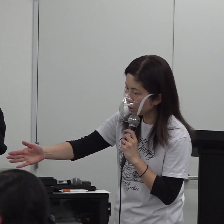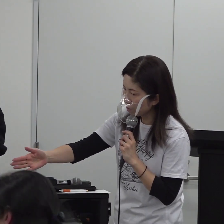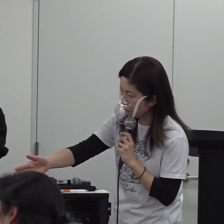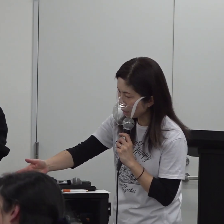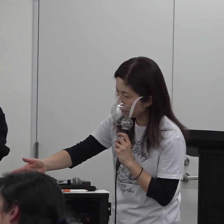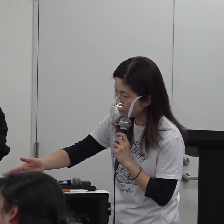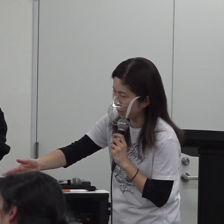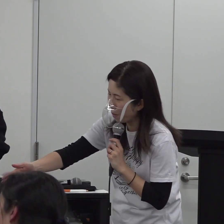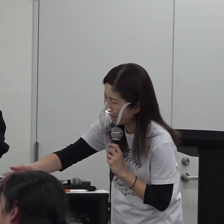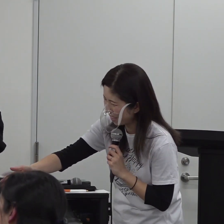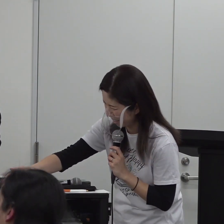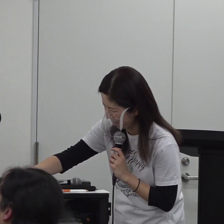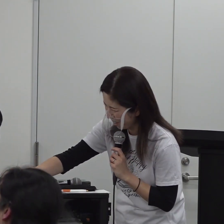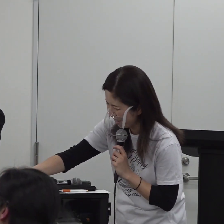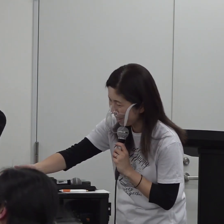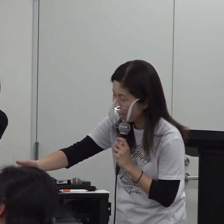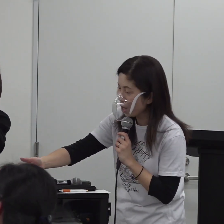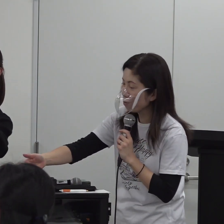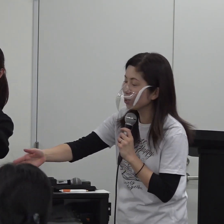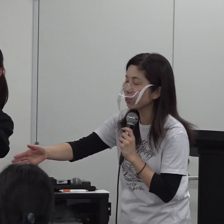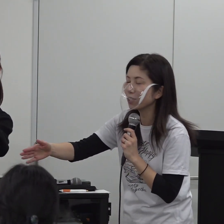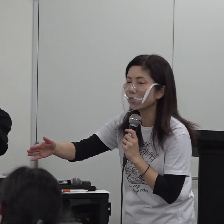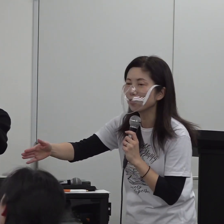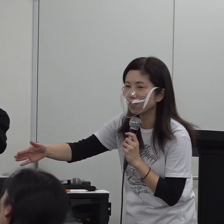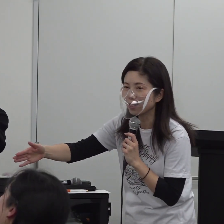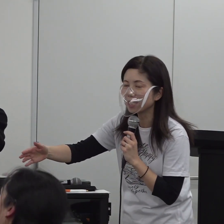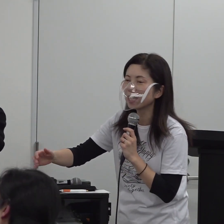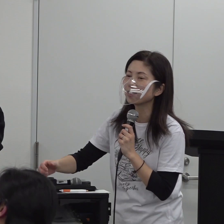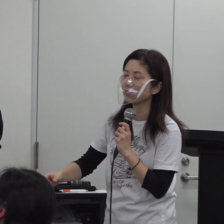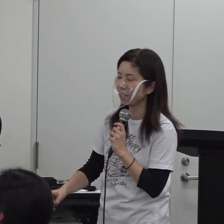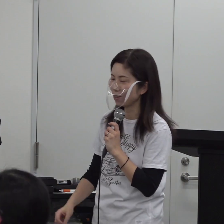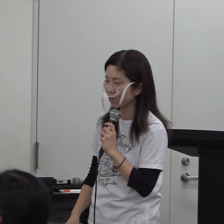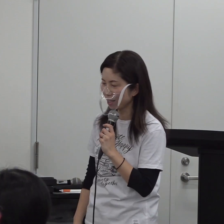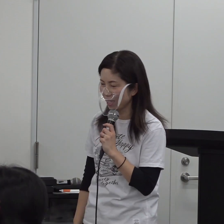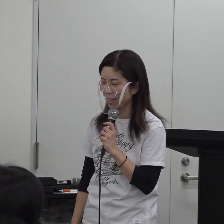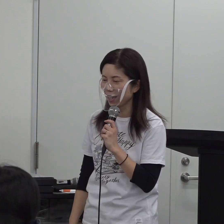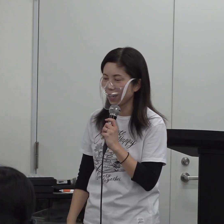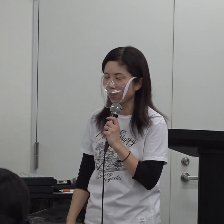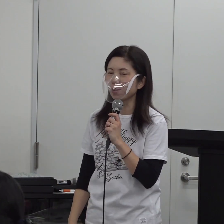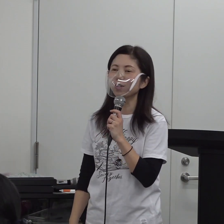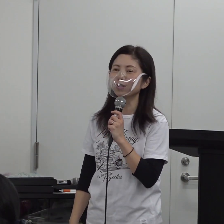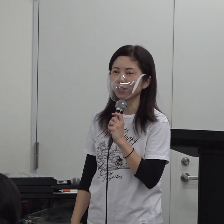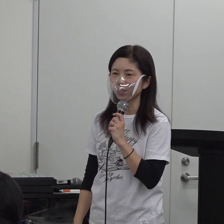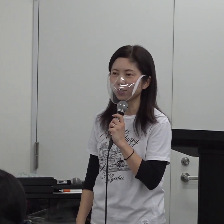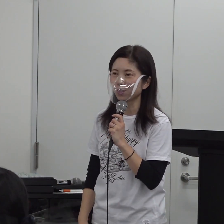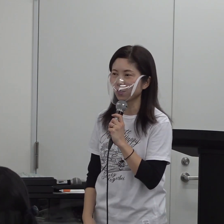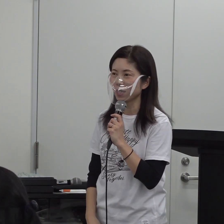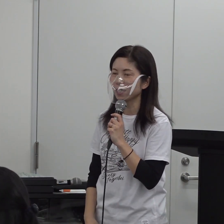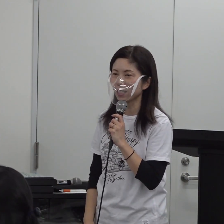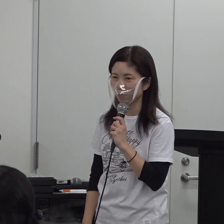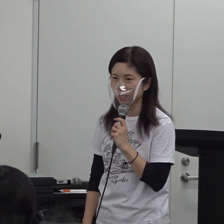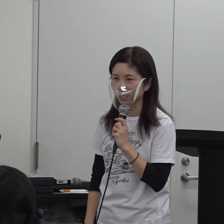ちょっと今離れ過ぎてますけどもうちょっとキュッと近くに寄ってゴロンとすることができます